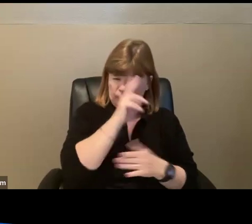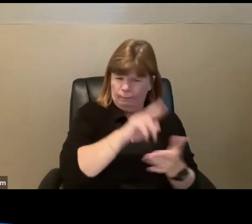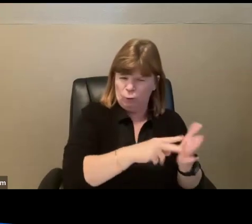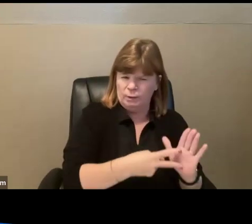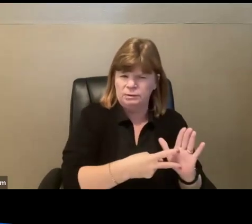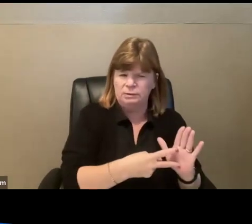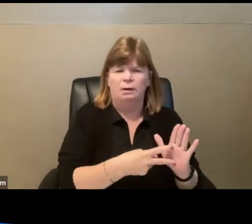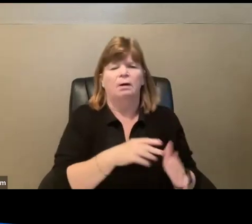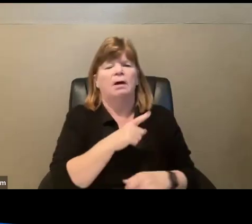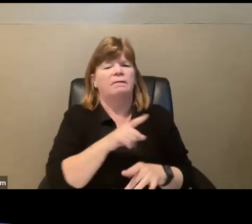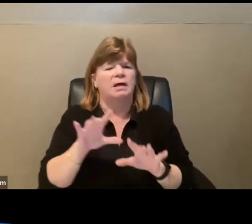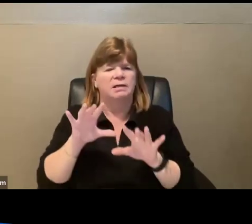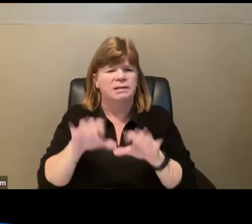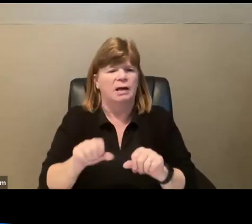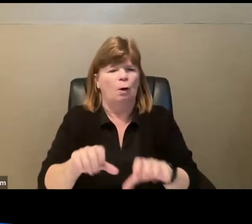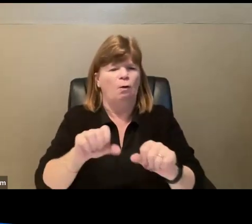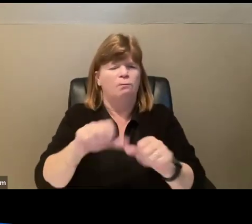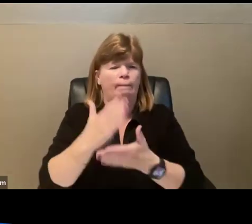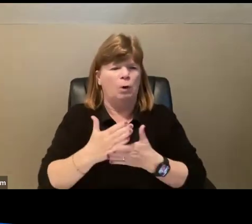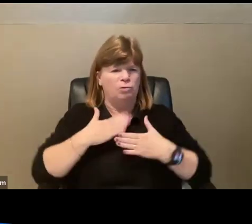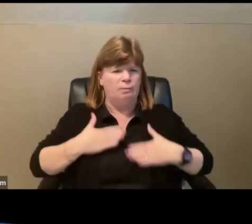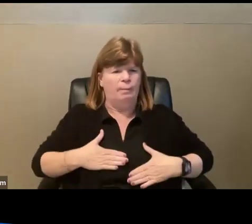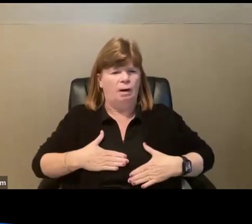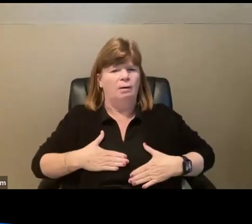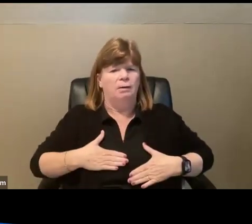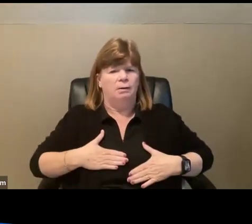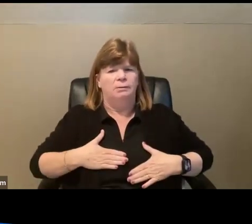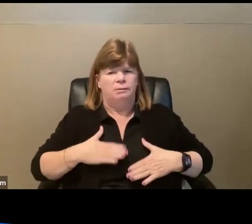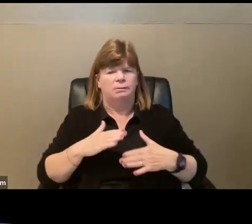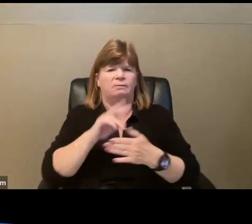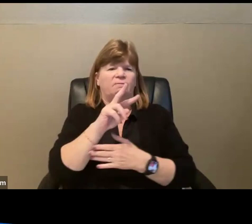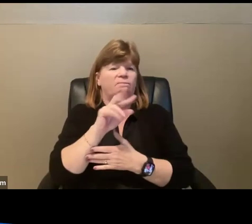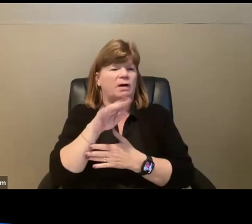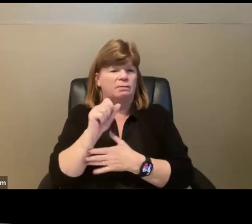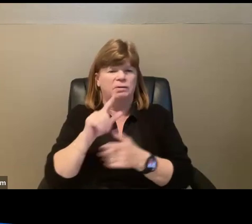Se apoderan de partes del cuerpo y los virus se infiltran en esas células.